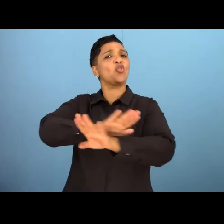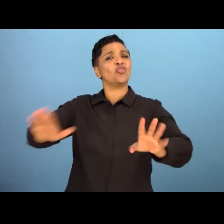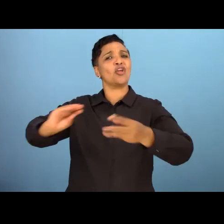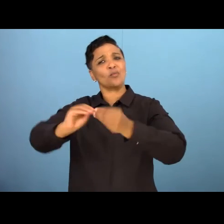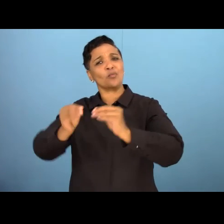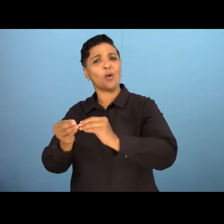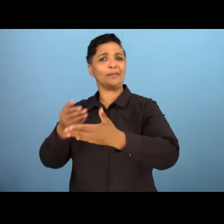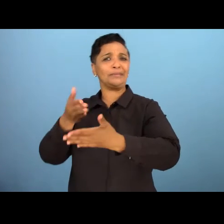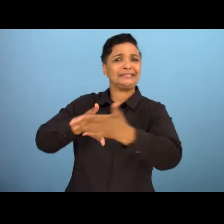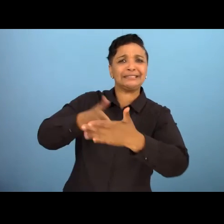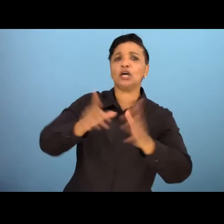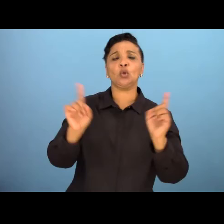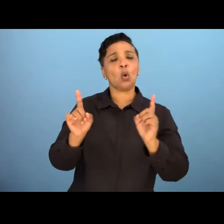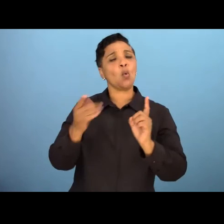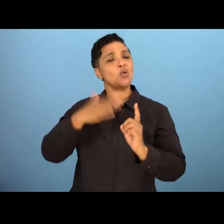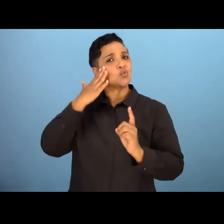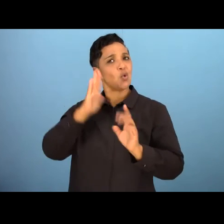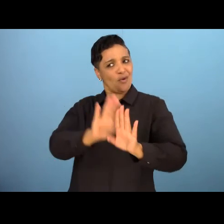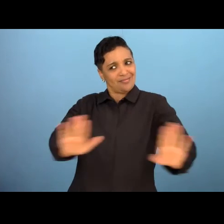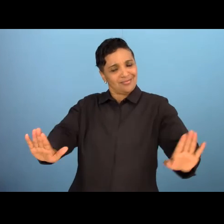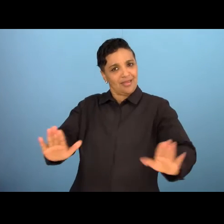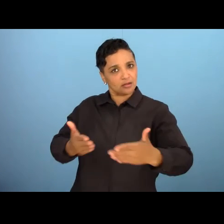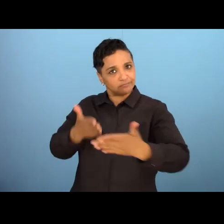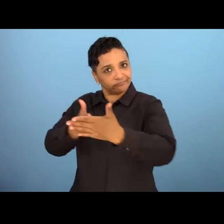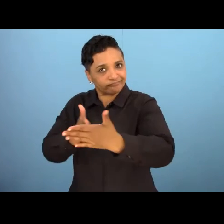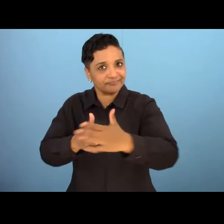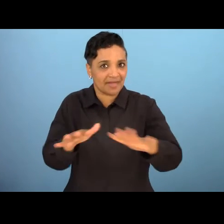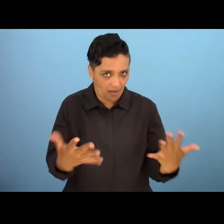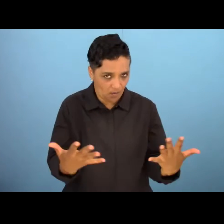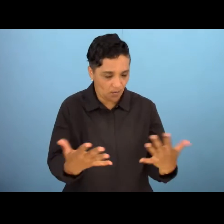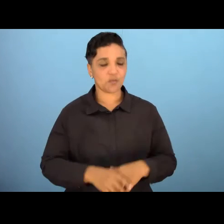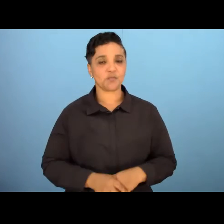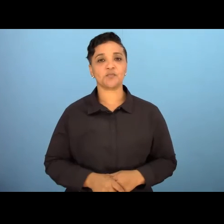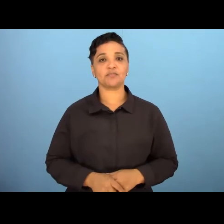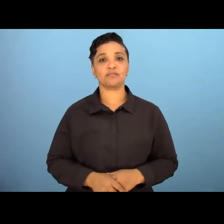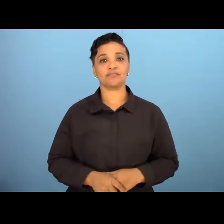organizaciones de personas con discapacidad, interactuar con ellas, conocer sus problemas y sus situaciones.